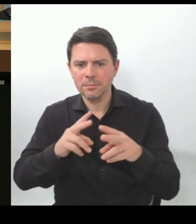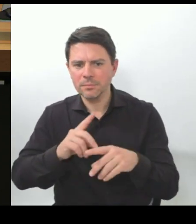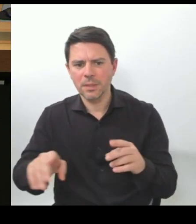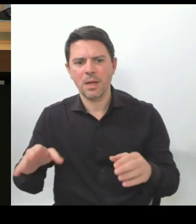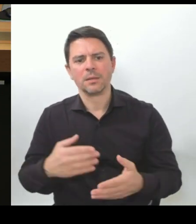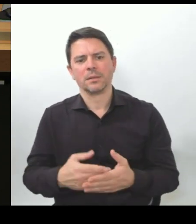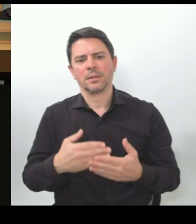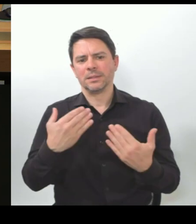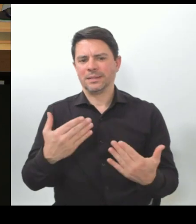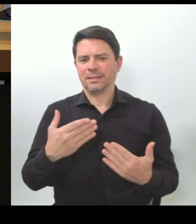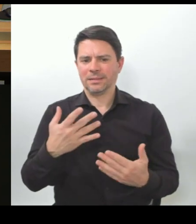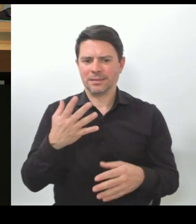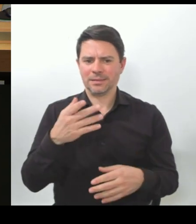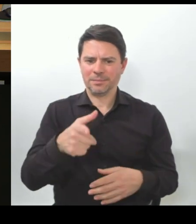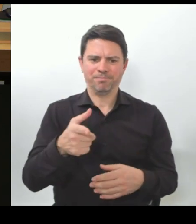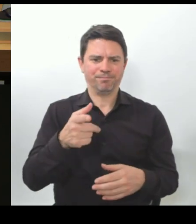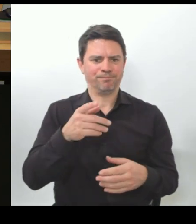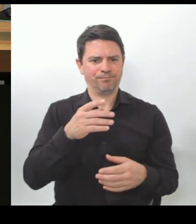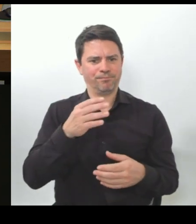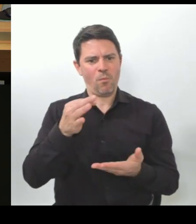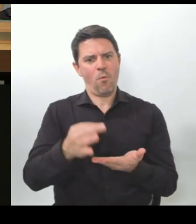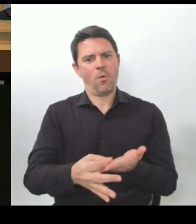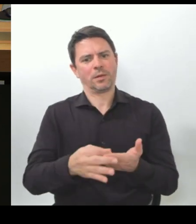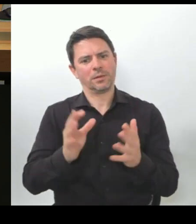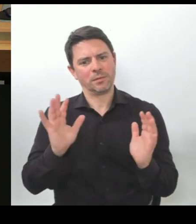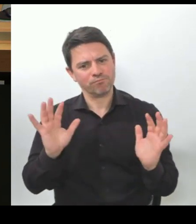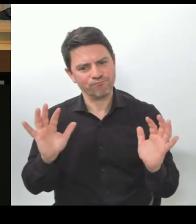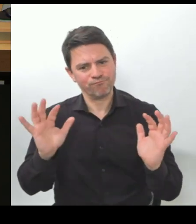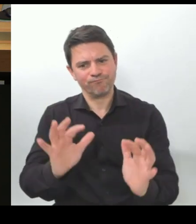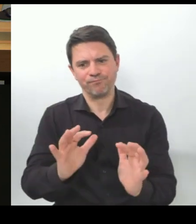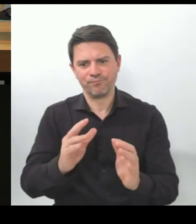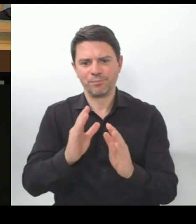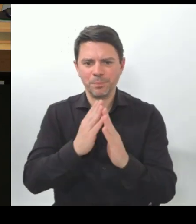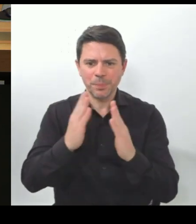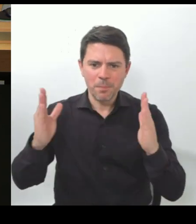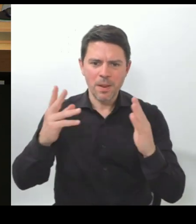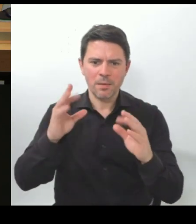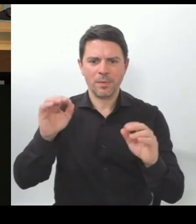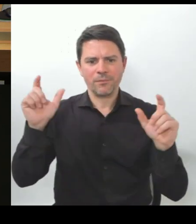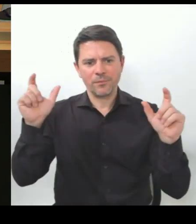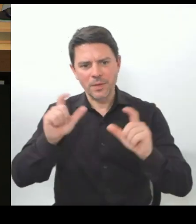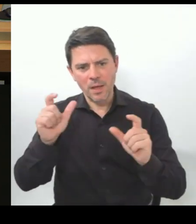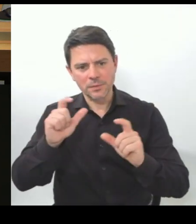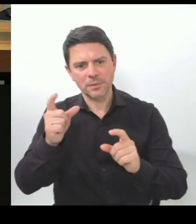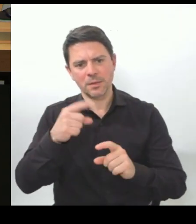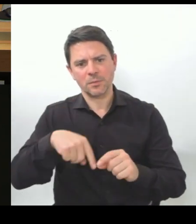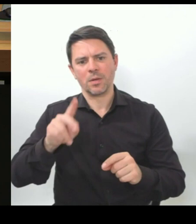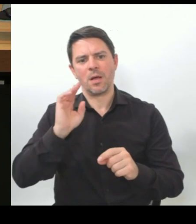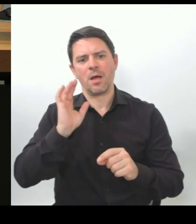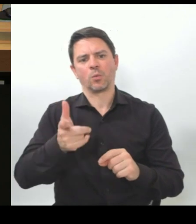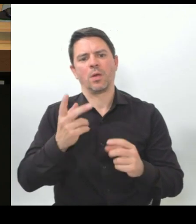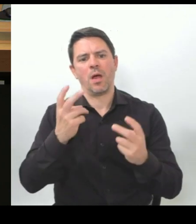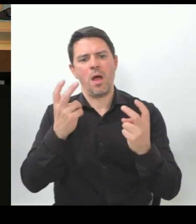Herzen ihrer Kietze. Sie sind essenzieller Bestandteil für kulturelle Teilhabe und eine Bildungsgerechte Stadt.